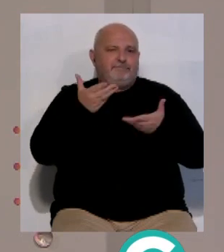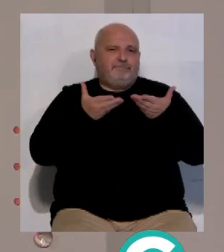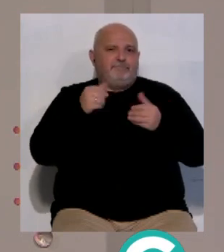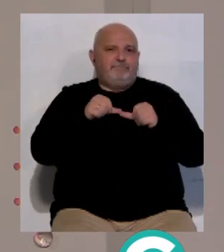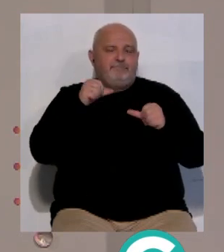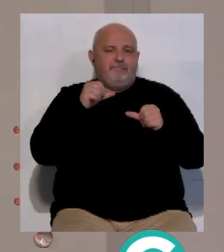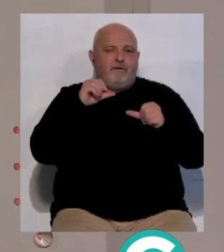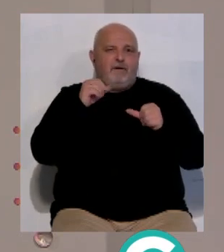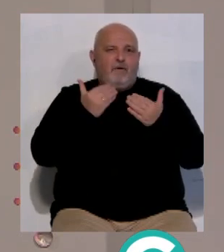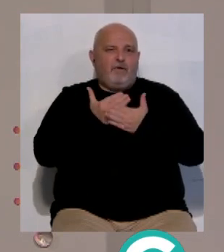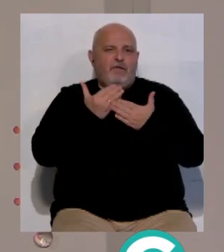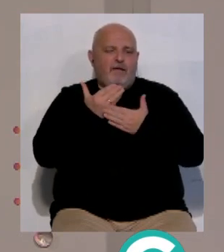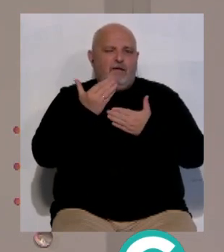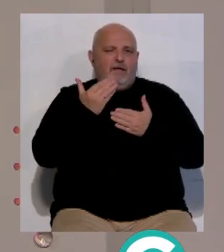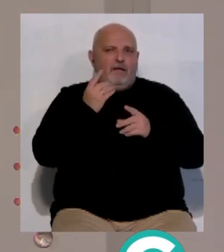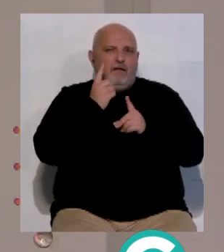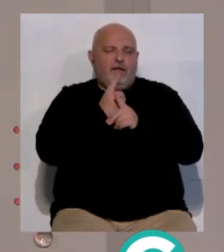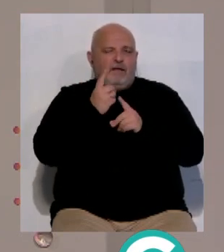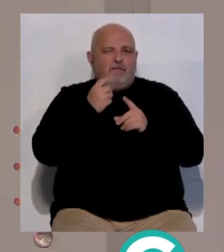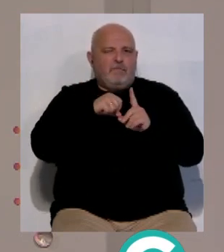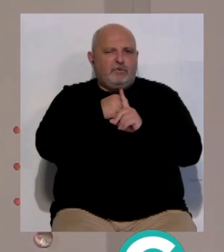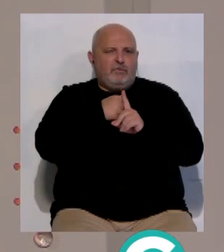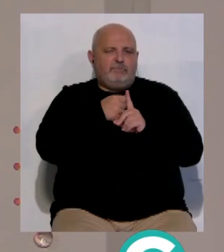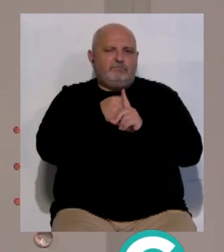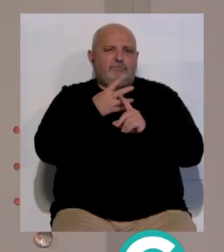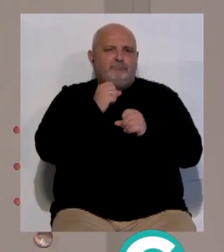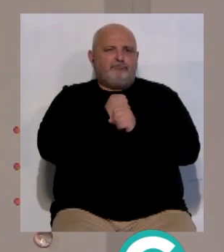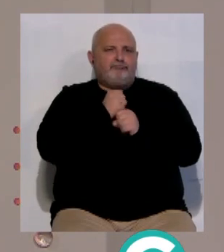en las últimas jornadas que fue por el partido que presionó arriba que tuvo buen trato de balón y que